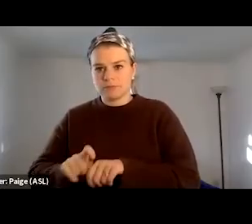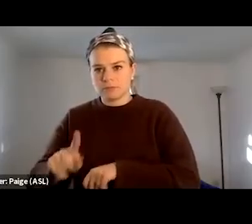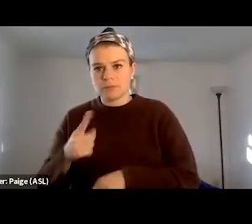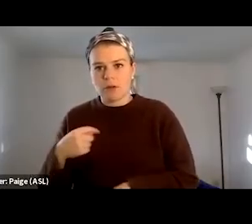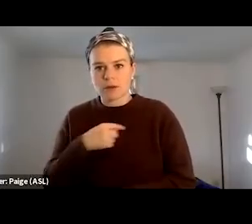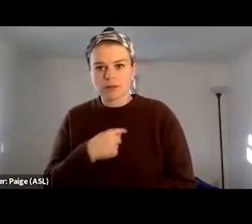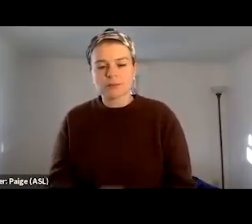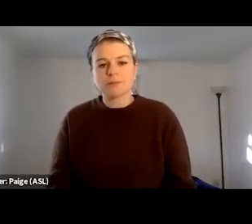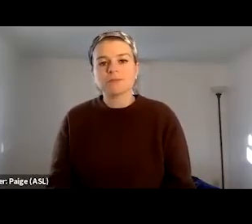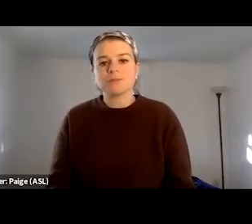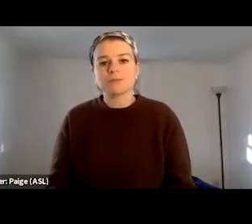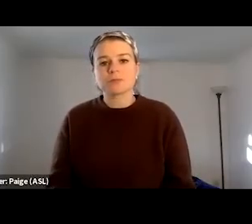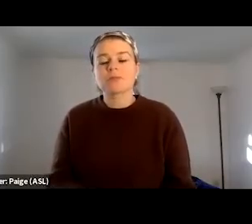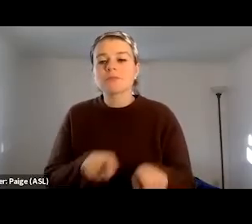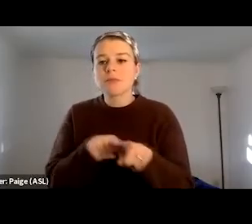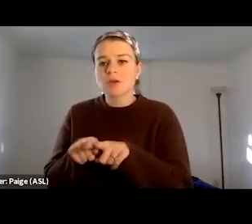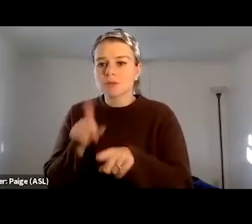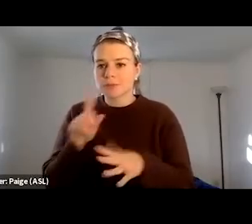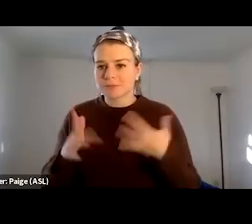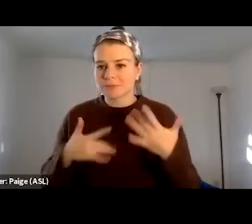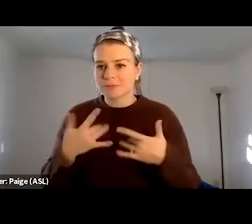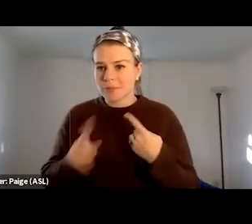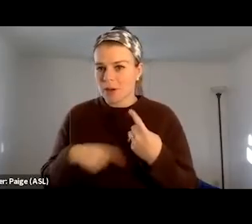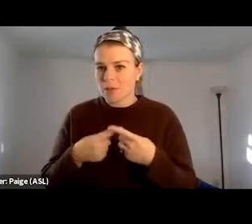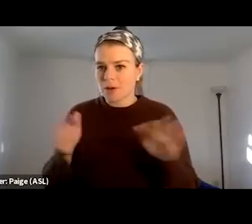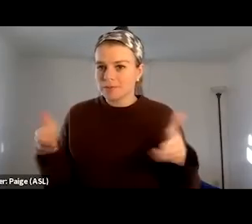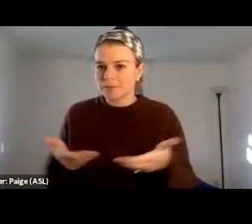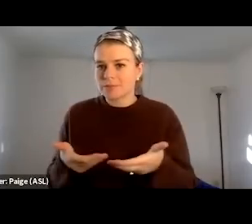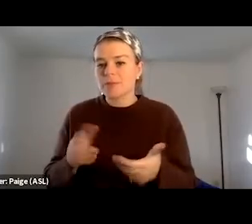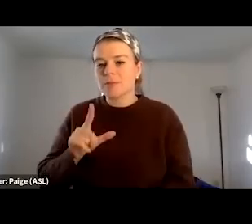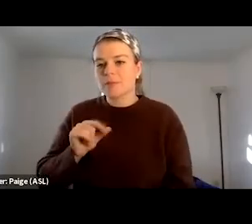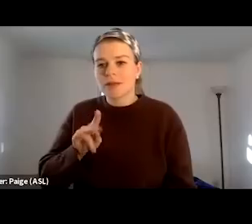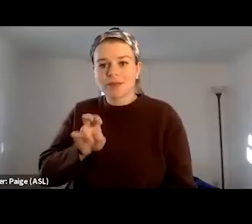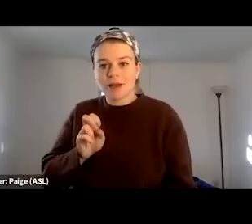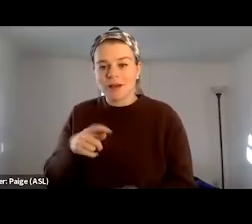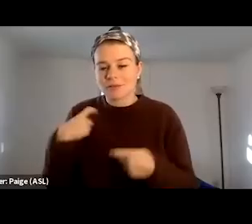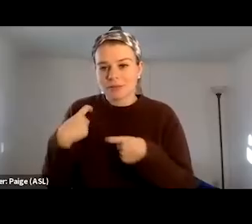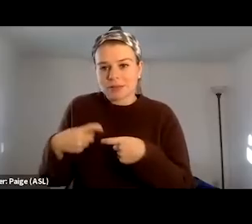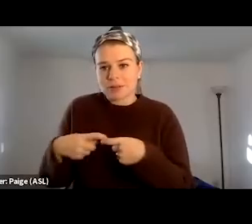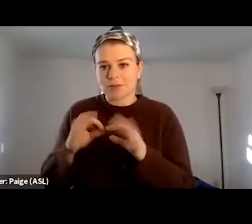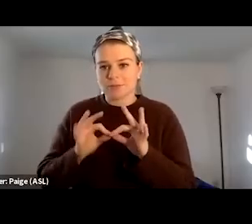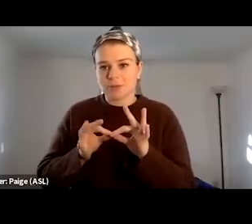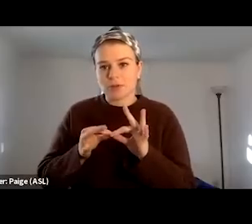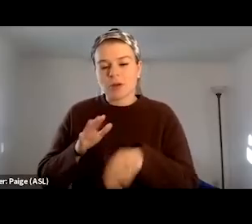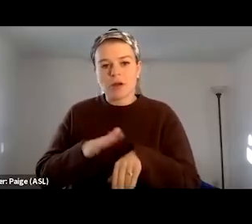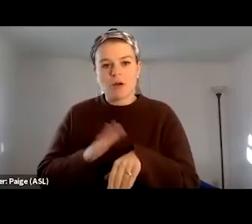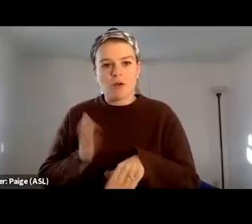También estamos muy emocionados de introducir la interpretación en vivo al español en nuestros webinarios.